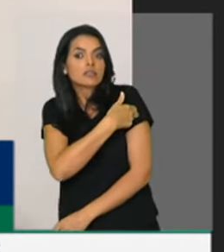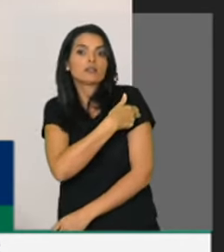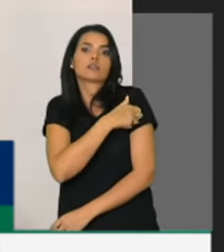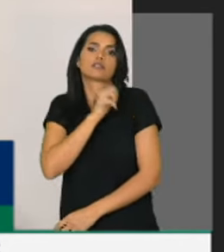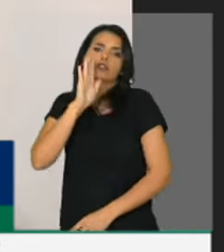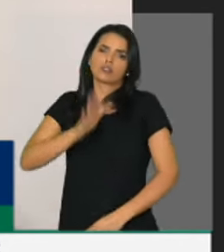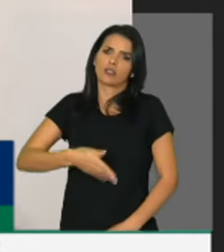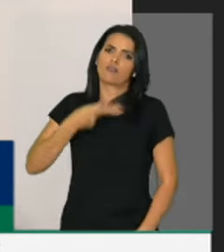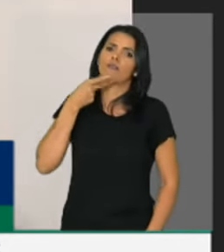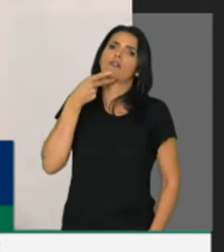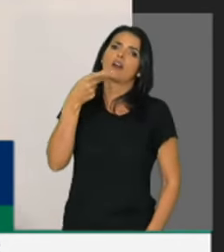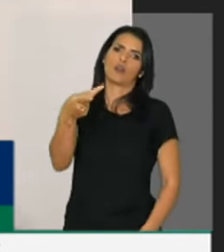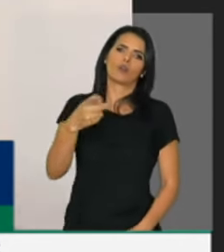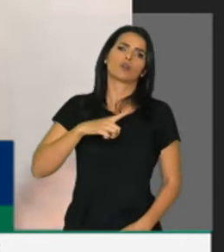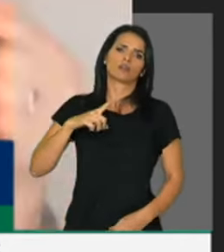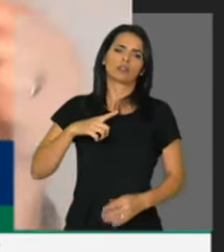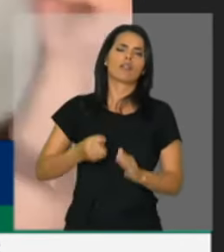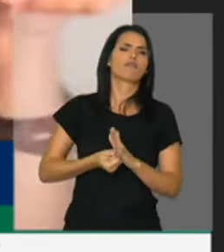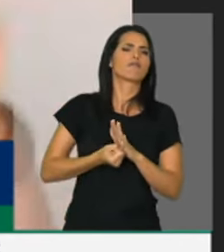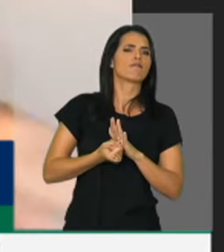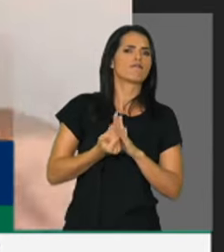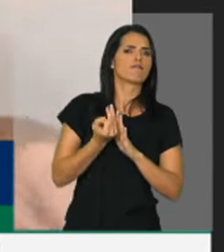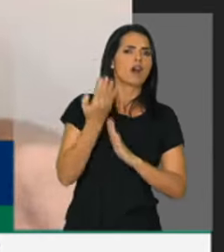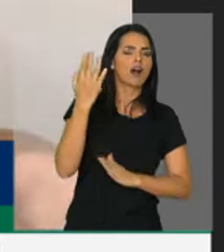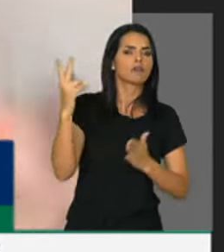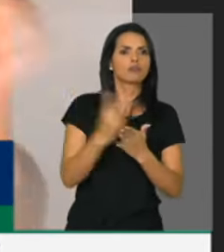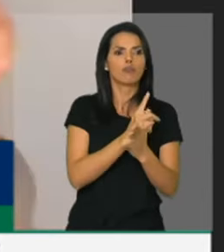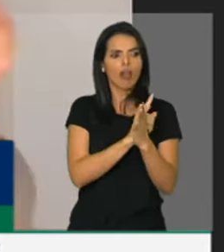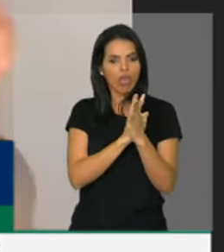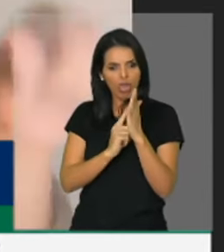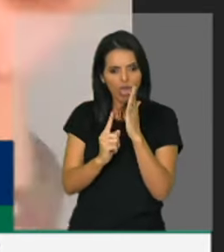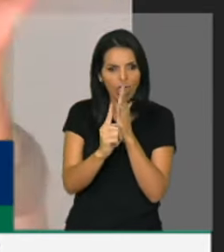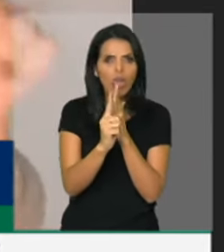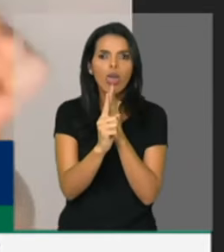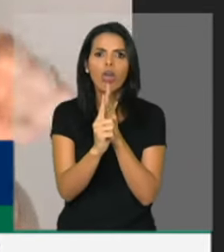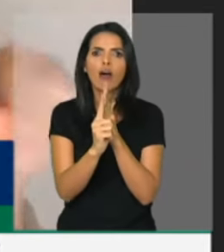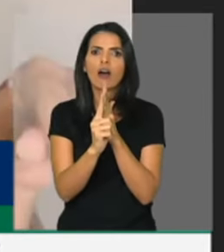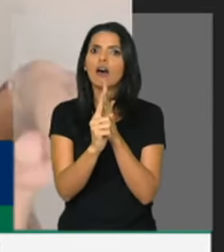VÁRIOS CASOS DE FURA FILAS A PARTIR... DESSA LÓGICA DE PODER COMPRAR A VACINA PELA INICIATIVA PRIVADA E É UM